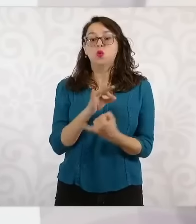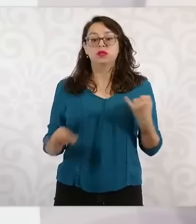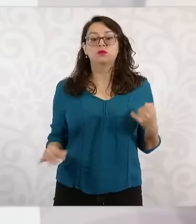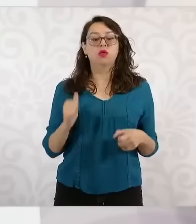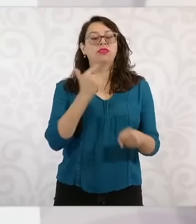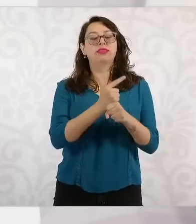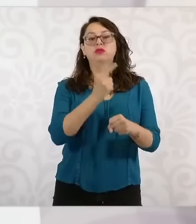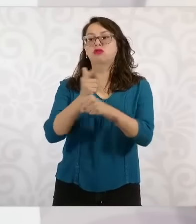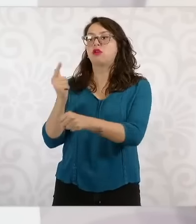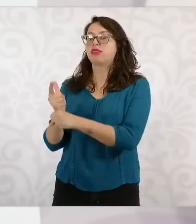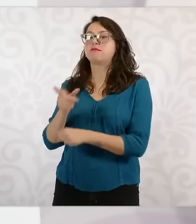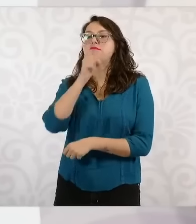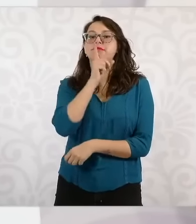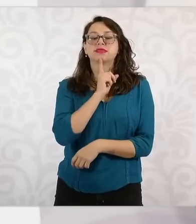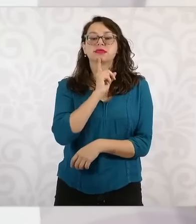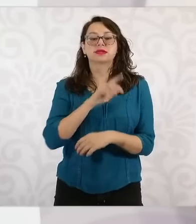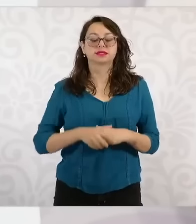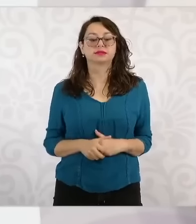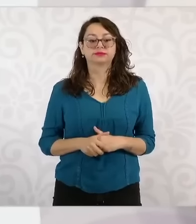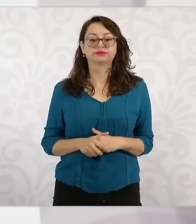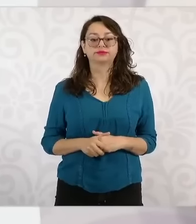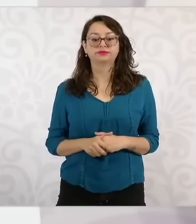Bueno, María del Carmen Bonilla,